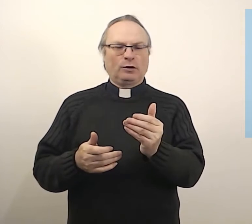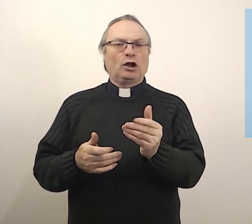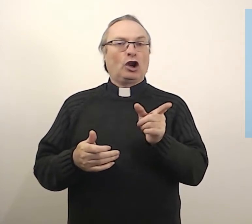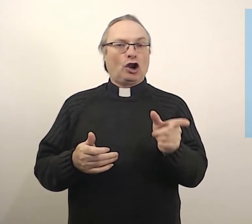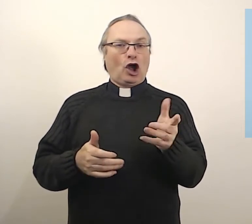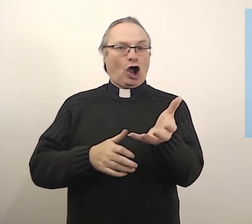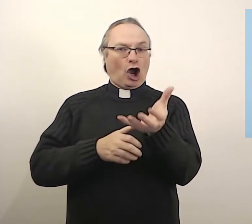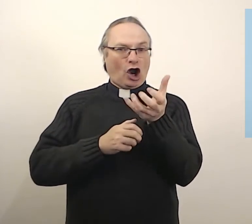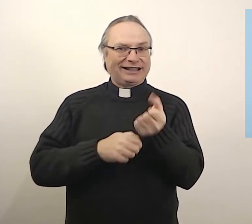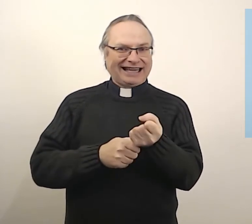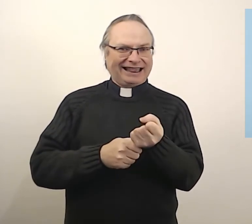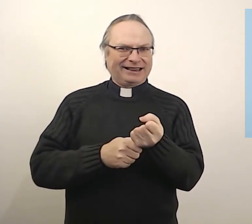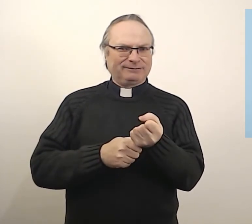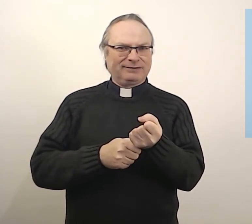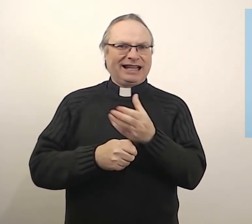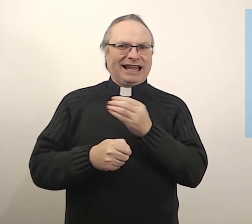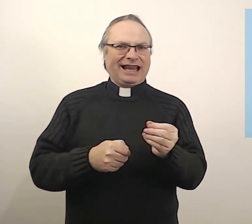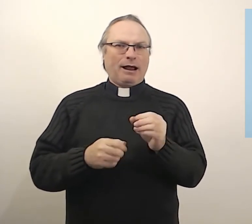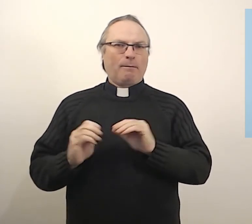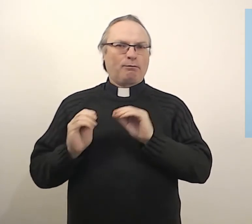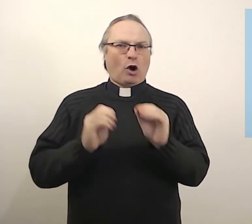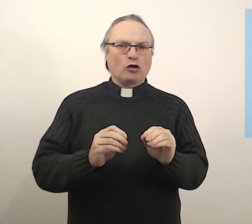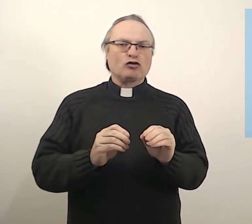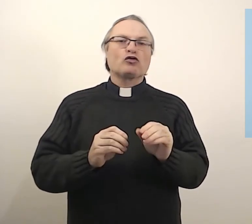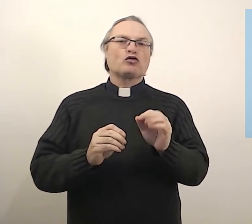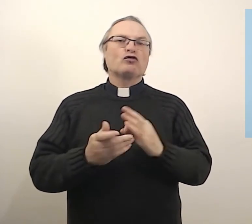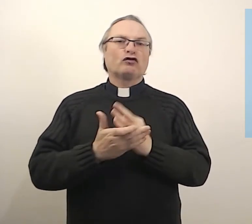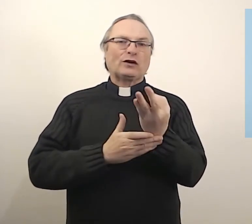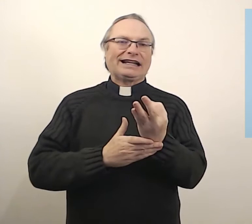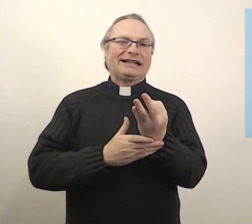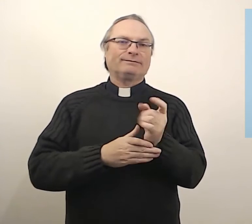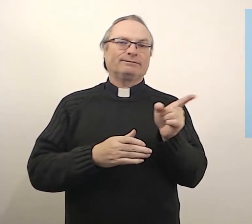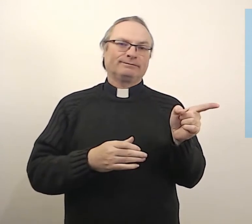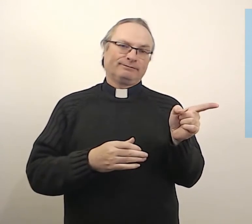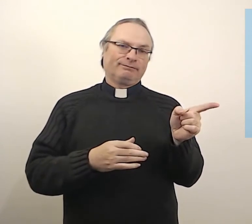la retiennent et portent du fruit